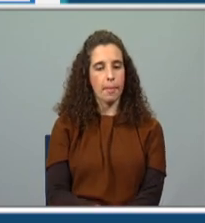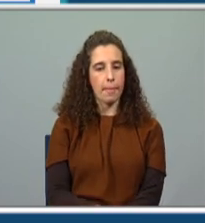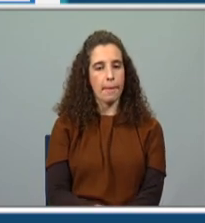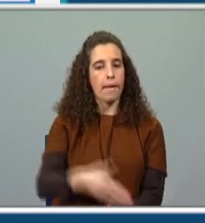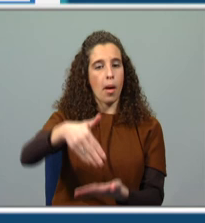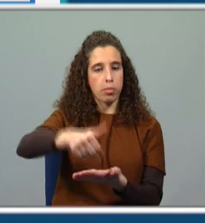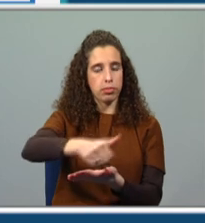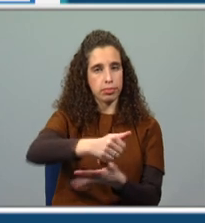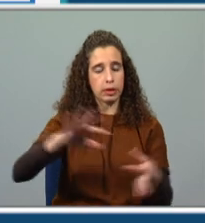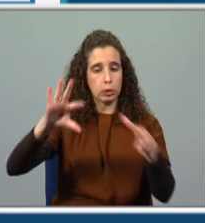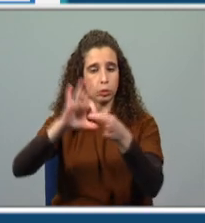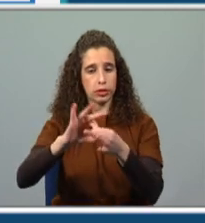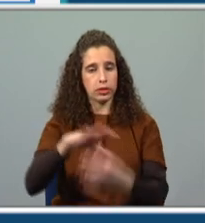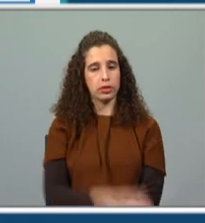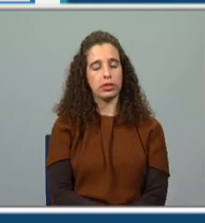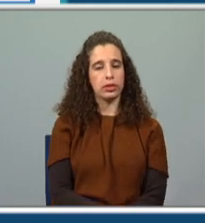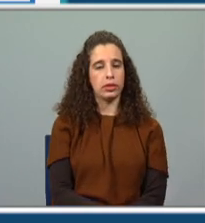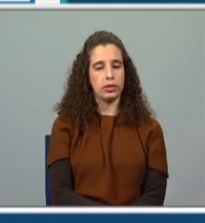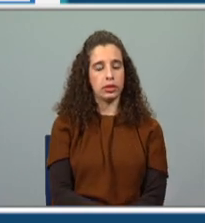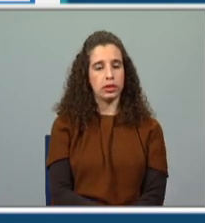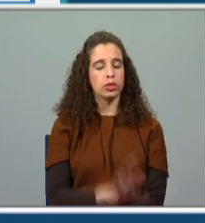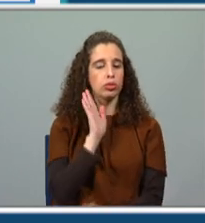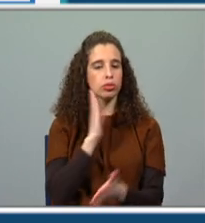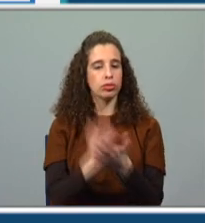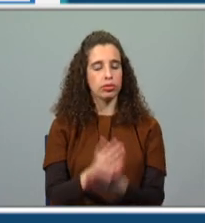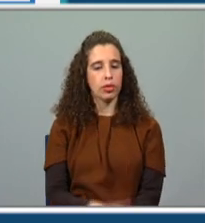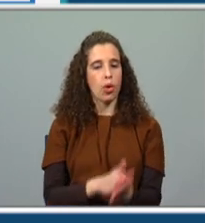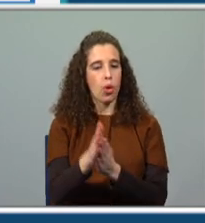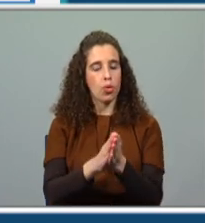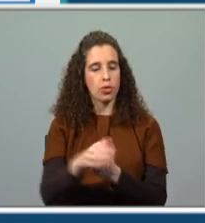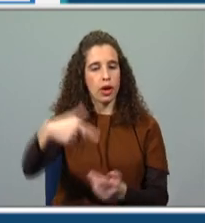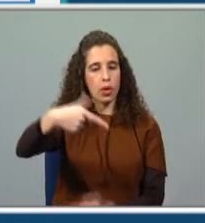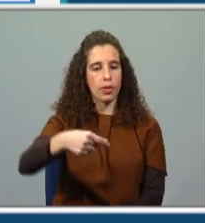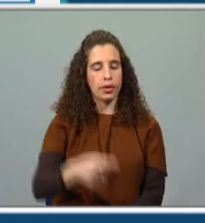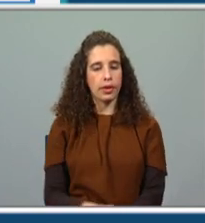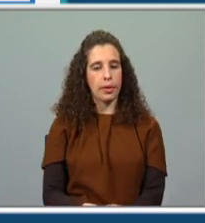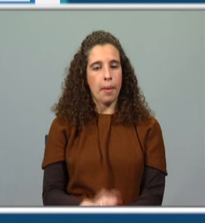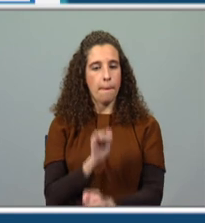íamos com o gravador unir e por último usar o clipe para segurar o 我們要和錄音機團結起來最後用夾子夾住